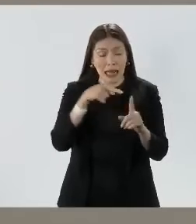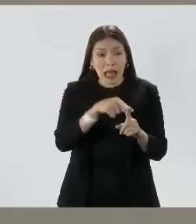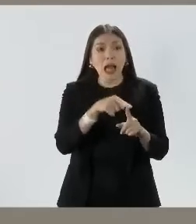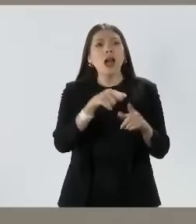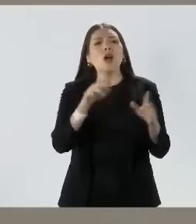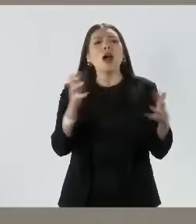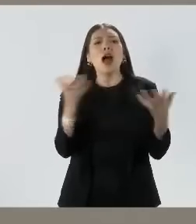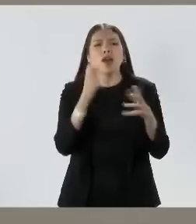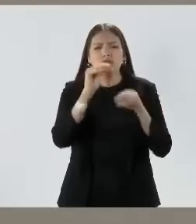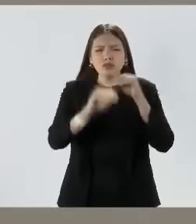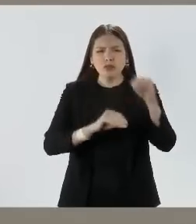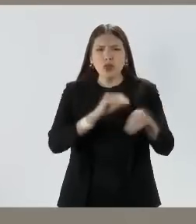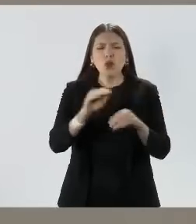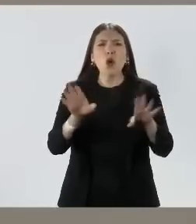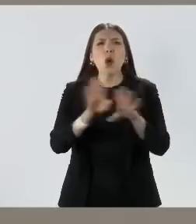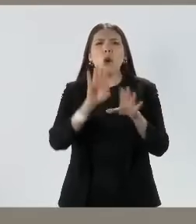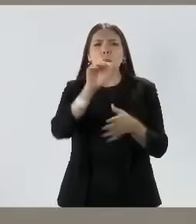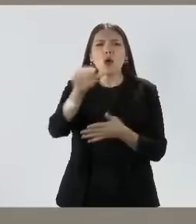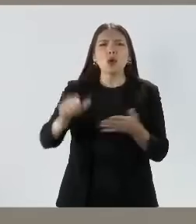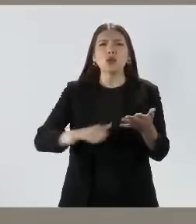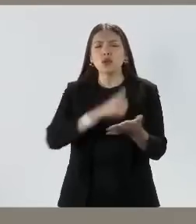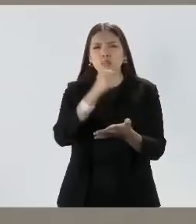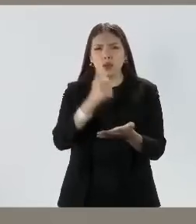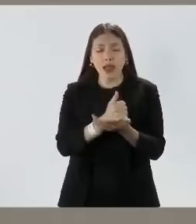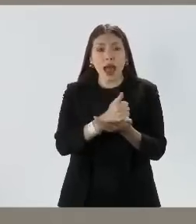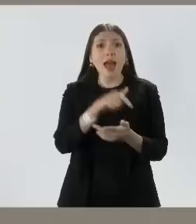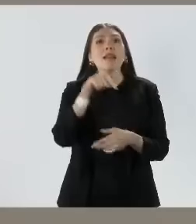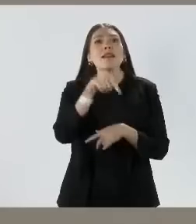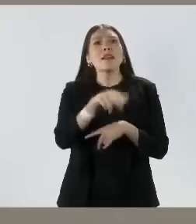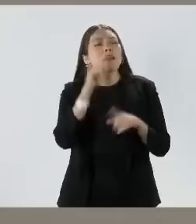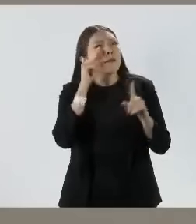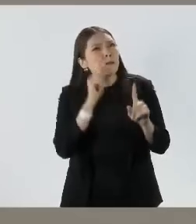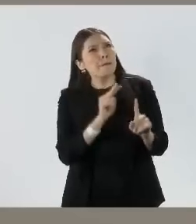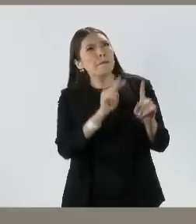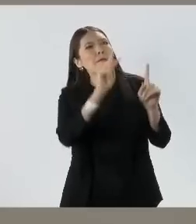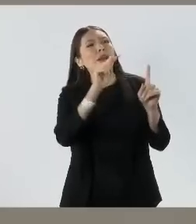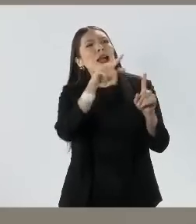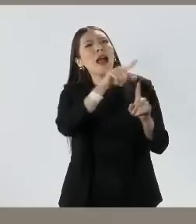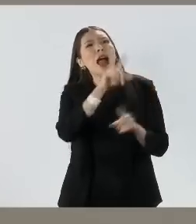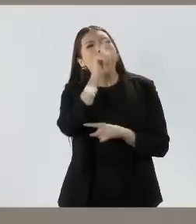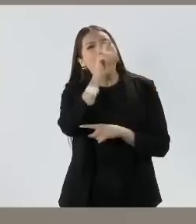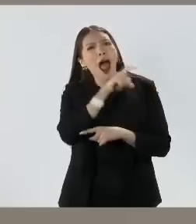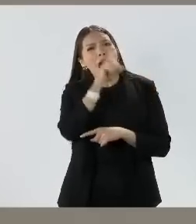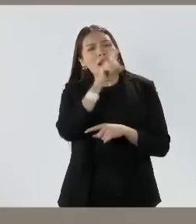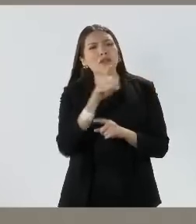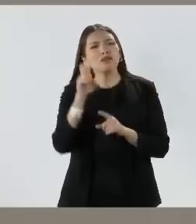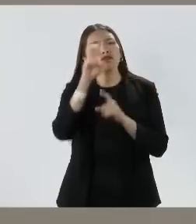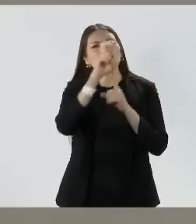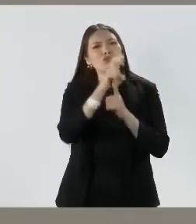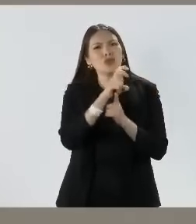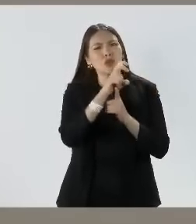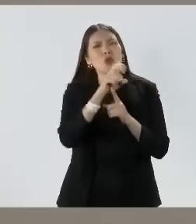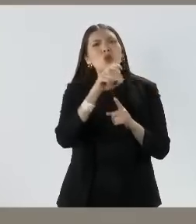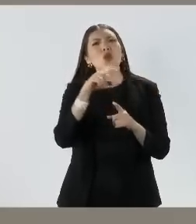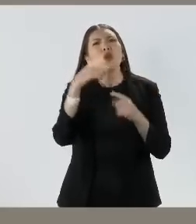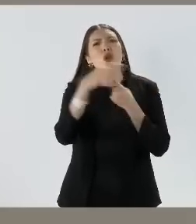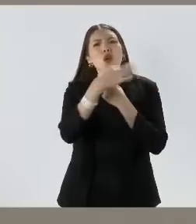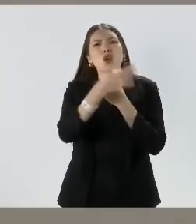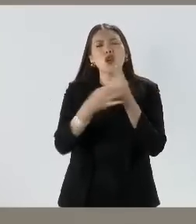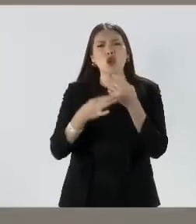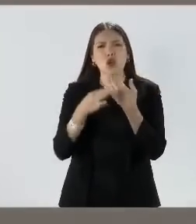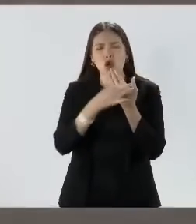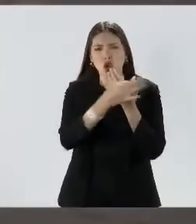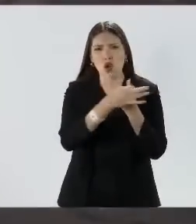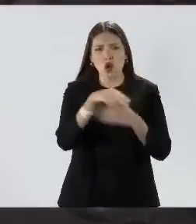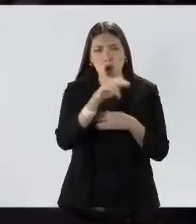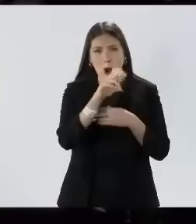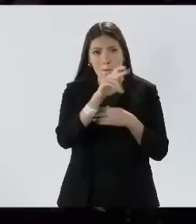donde vieran a un águila sobre un opal devorando una serpiente siglos después la utopía de nuestros